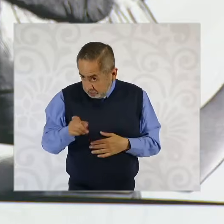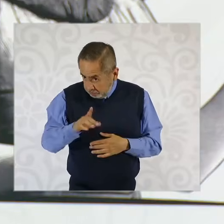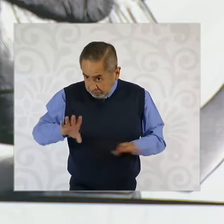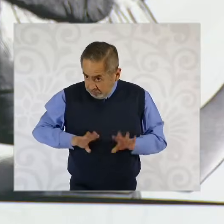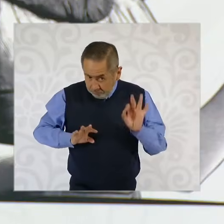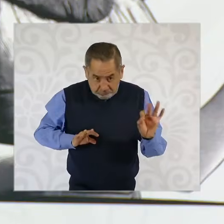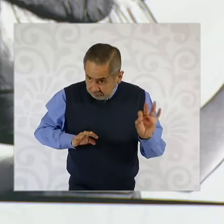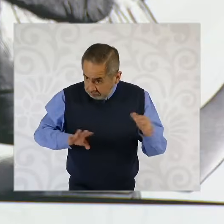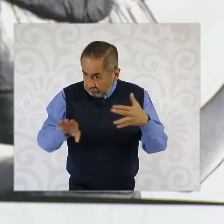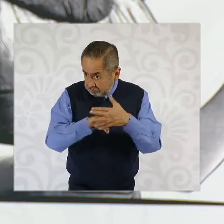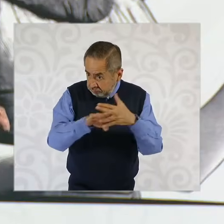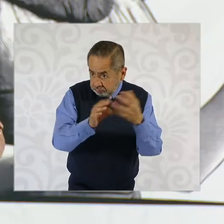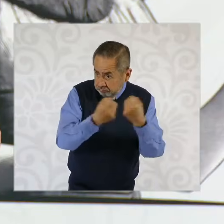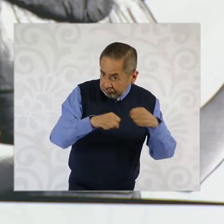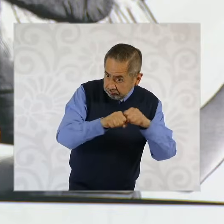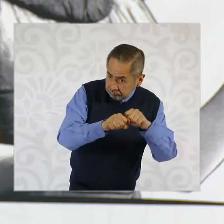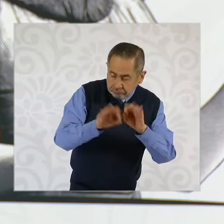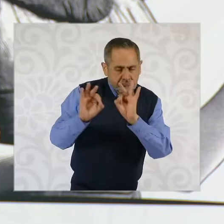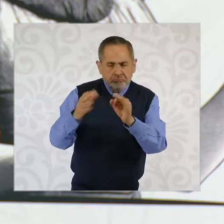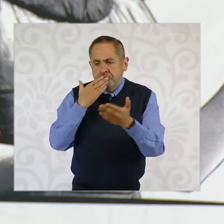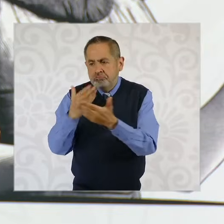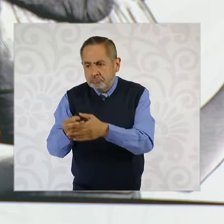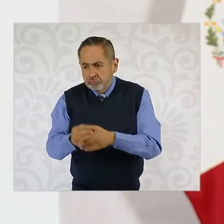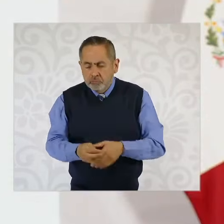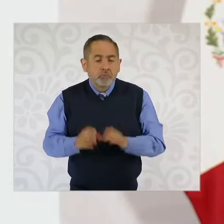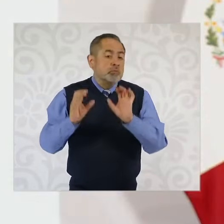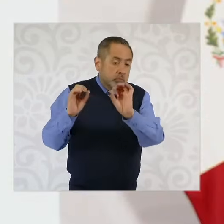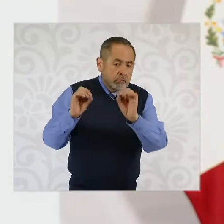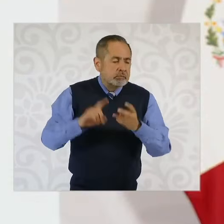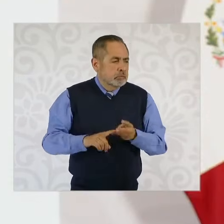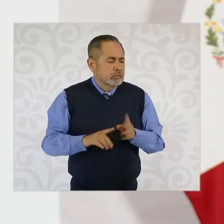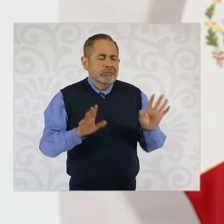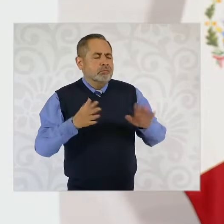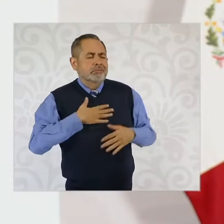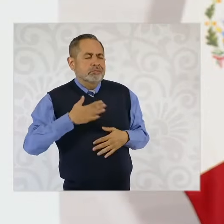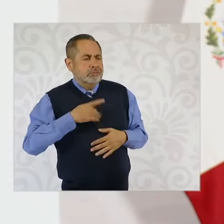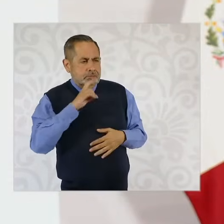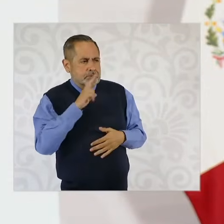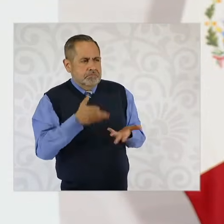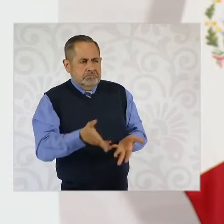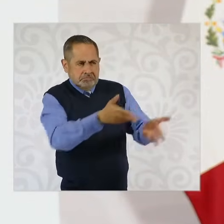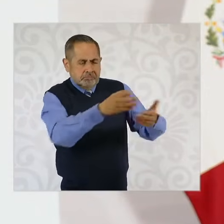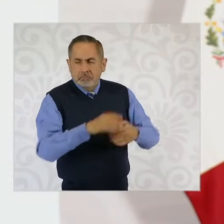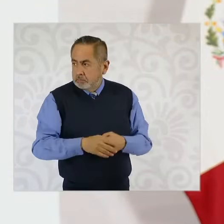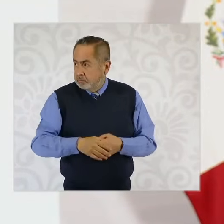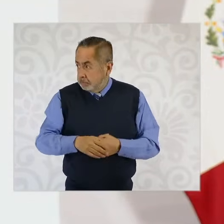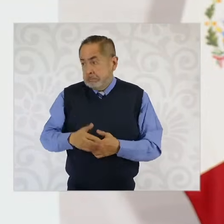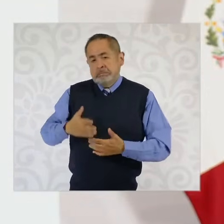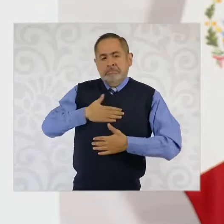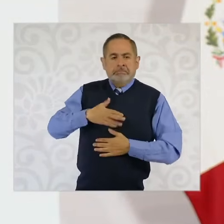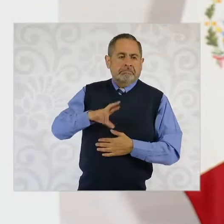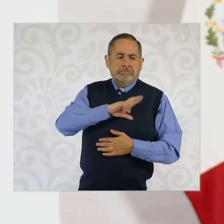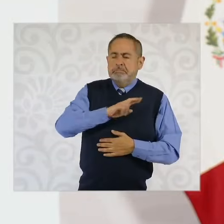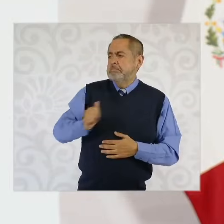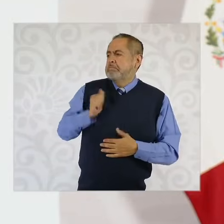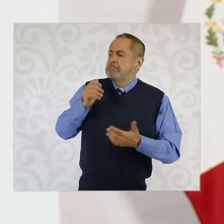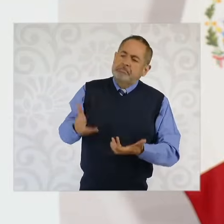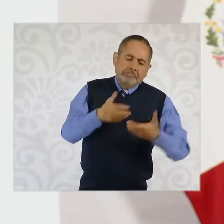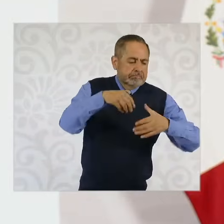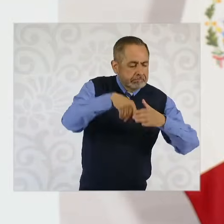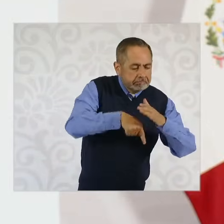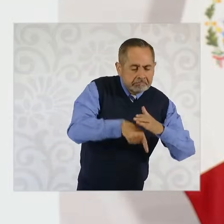pues ya lo podría explotar un privado pero lleva a mano siempre Pemex Ese es el gran cambio que se